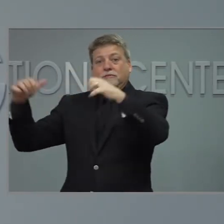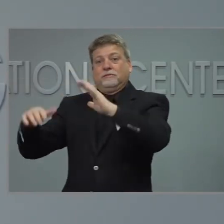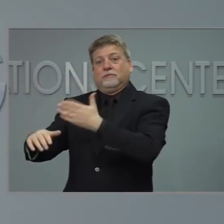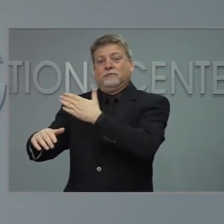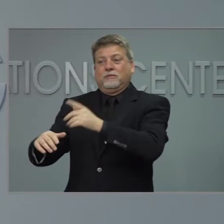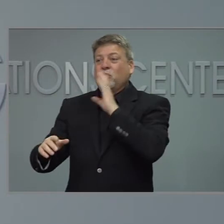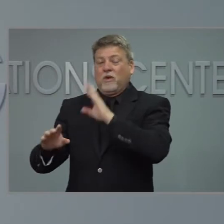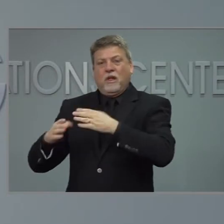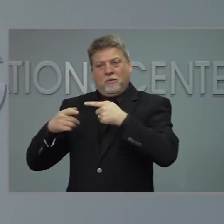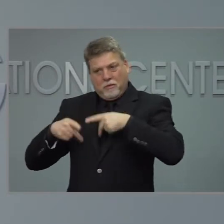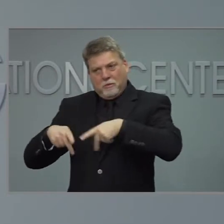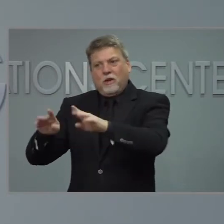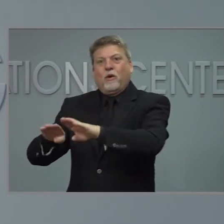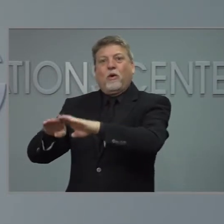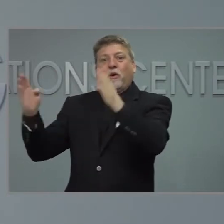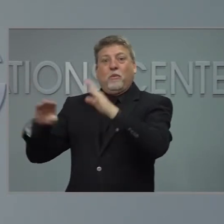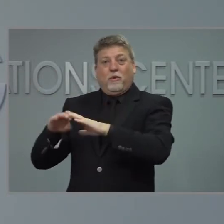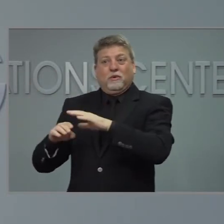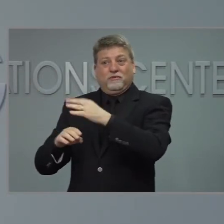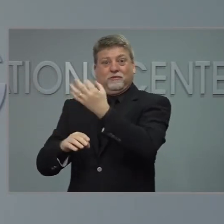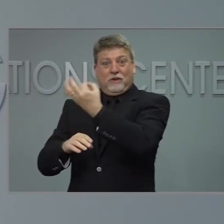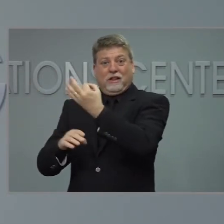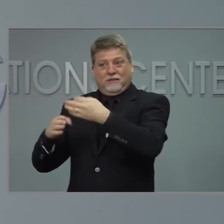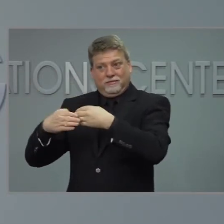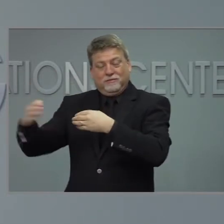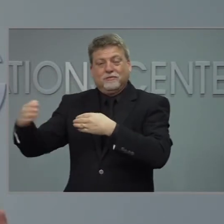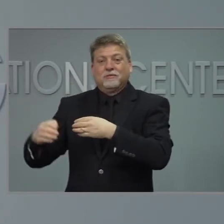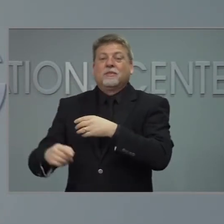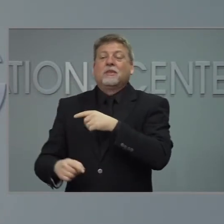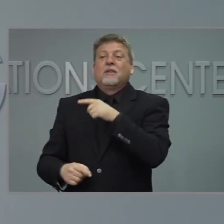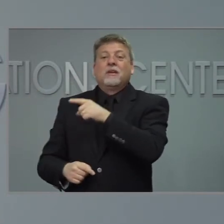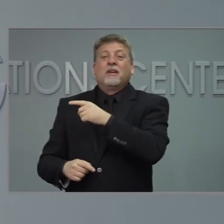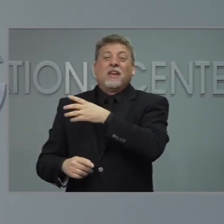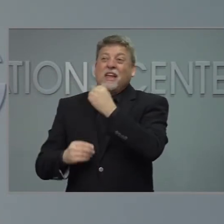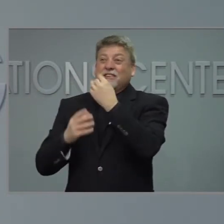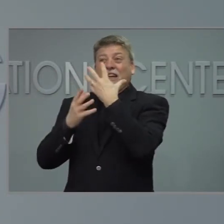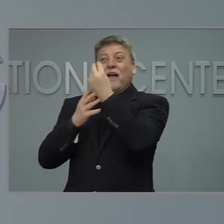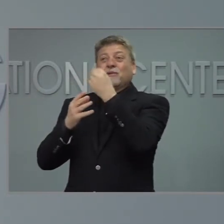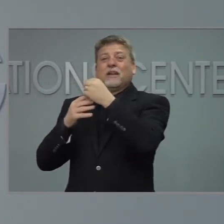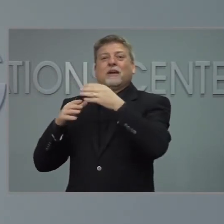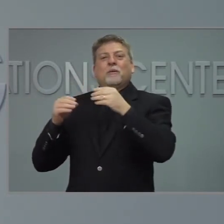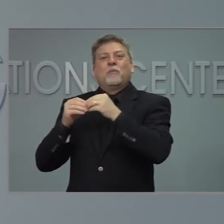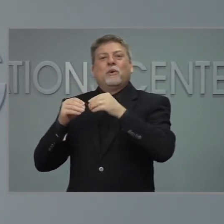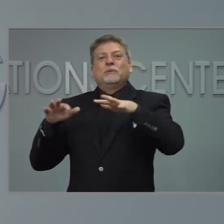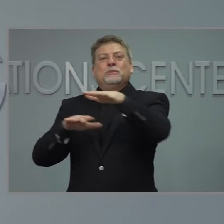libre van a estar abiertos, empezando el viernes todos estos sitios al exterior